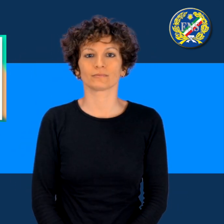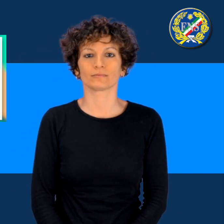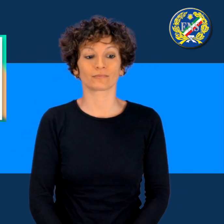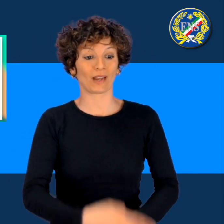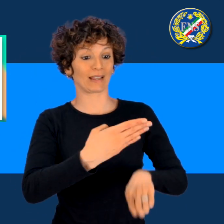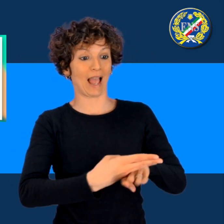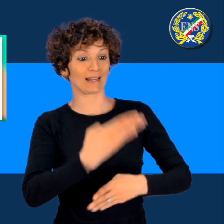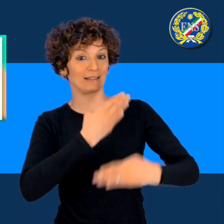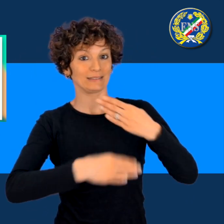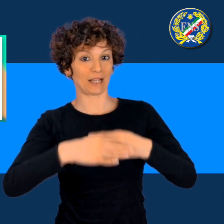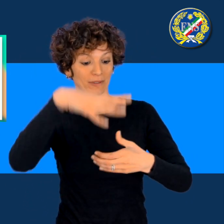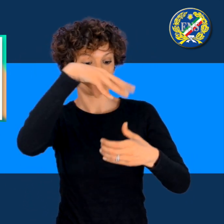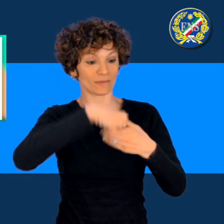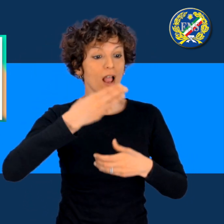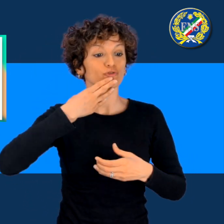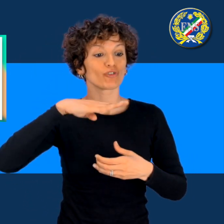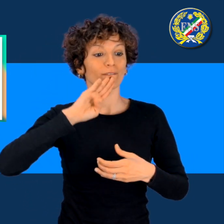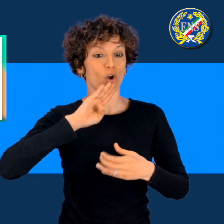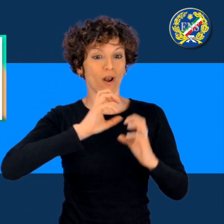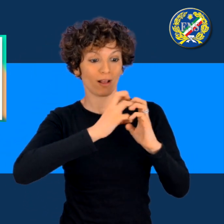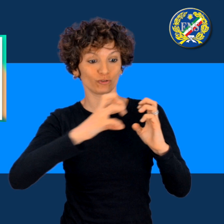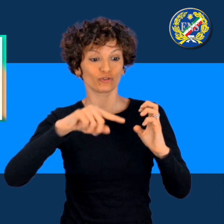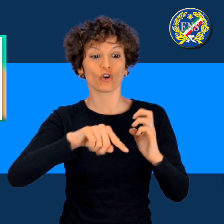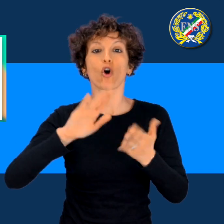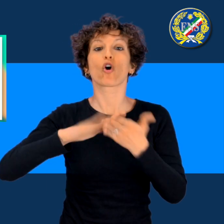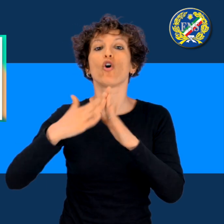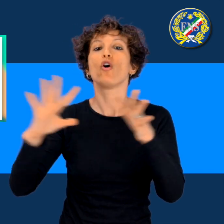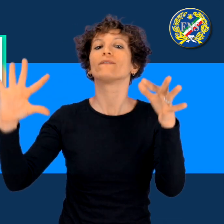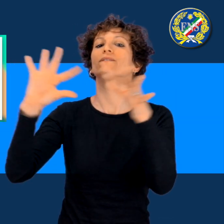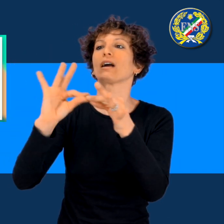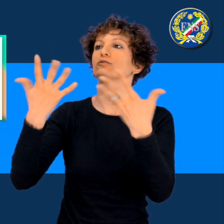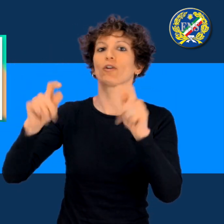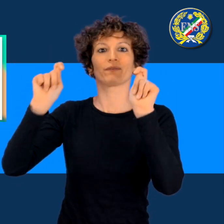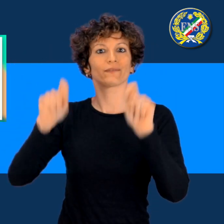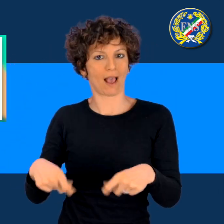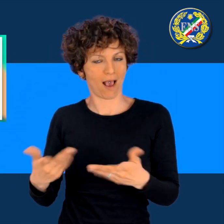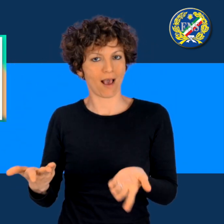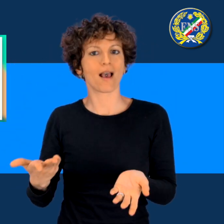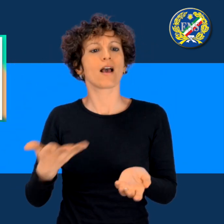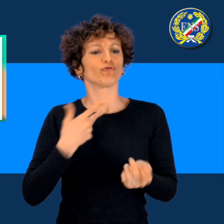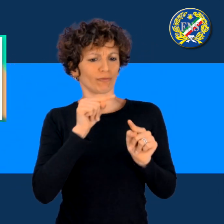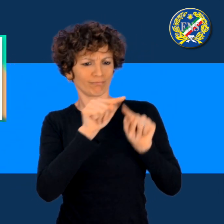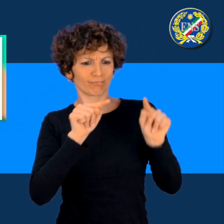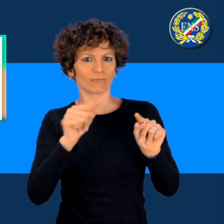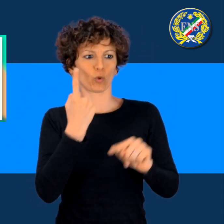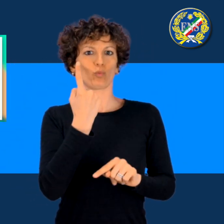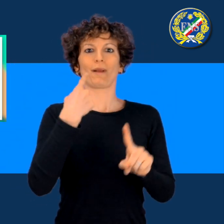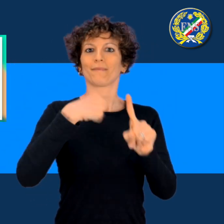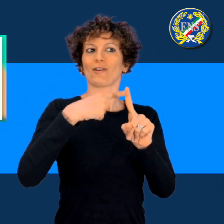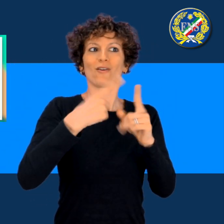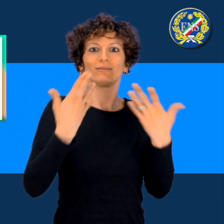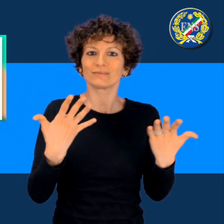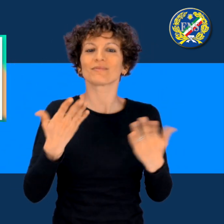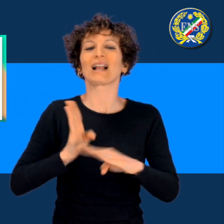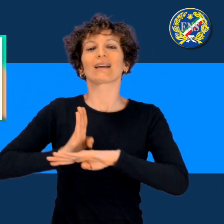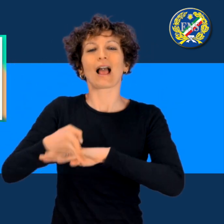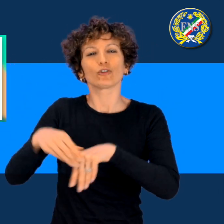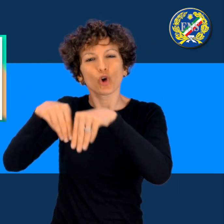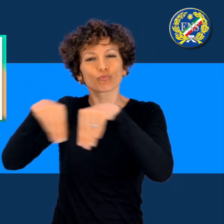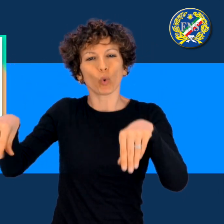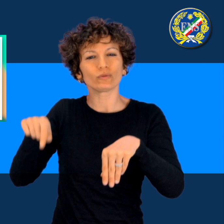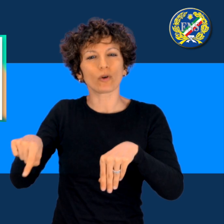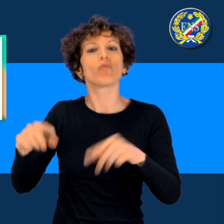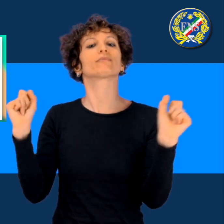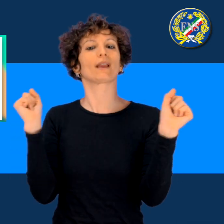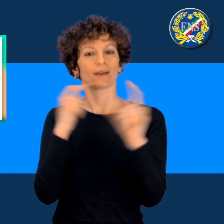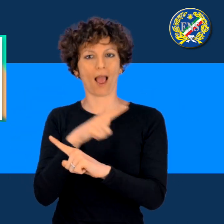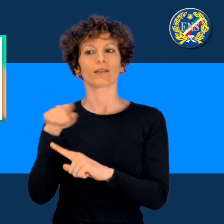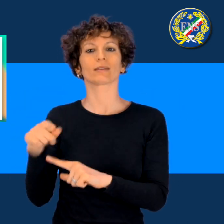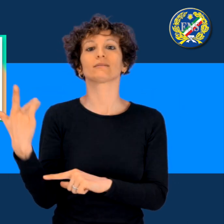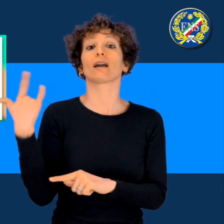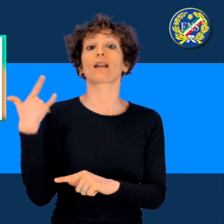Una delle prime potenzialità a cui darà accesso sarà l’ingresso gratuito ai musei,